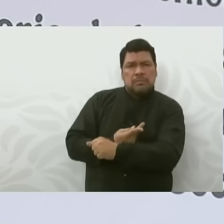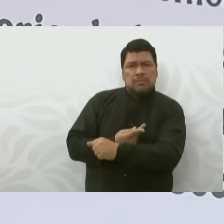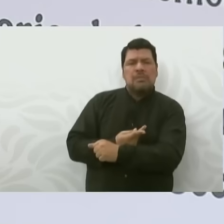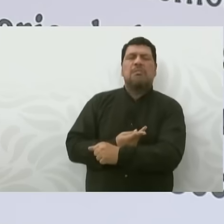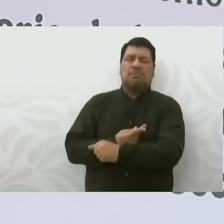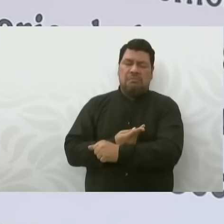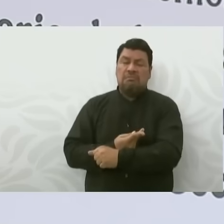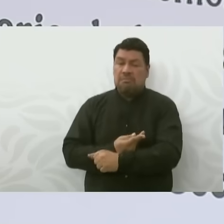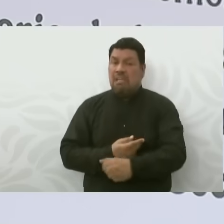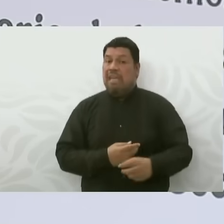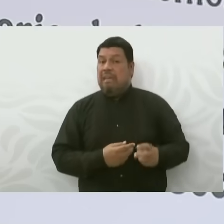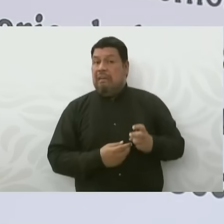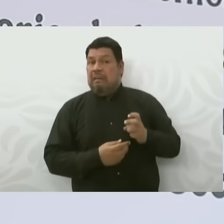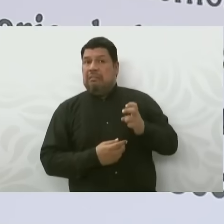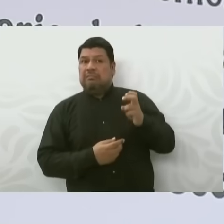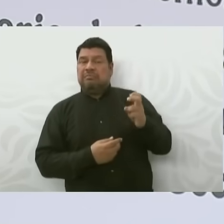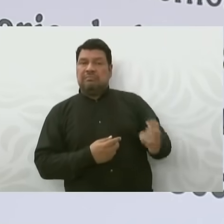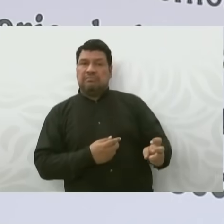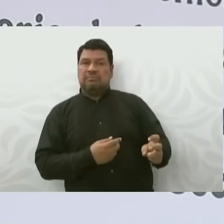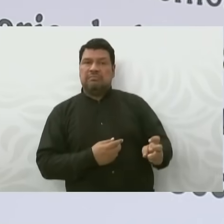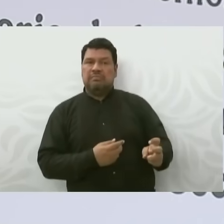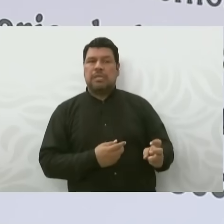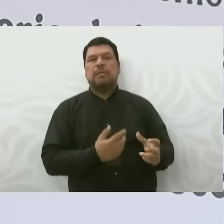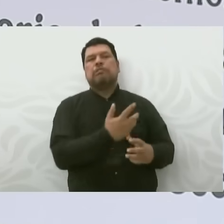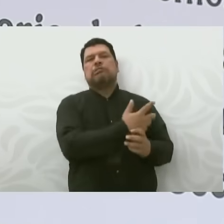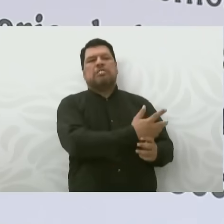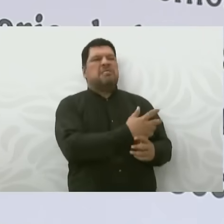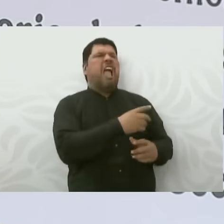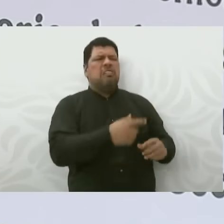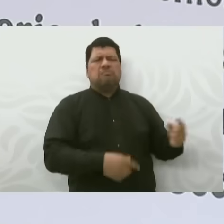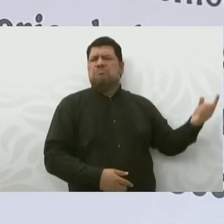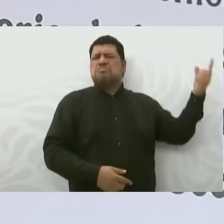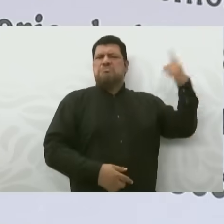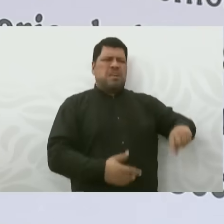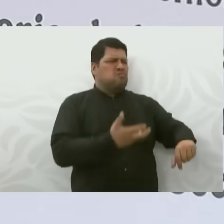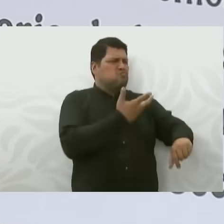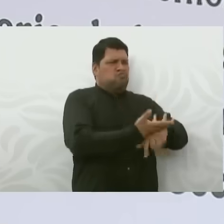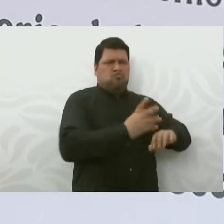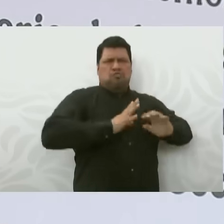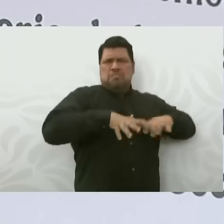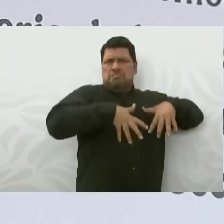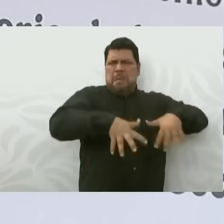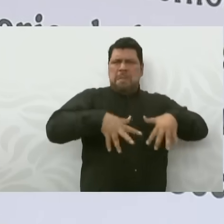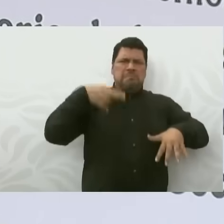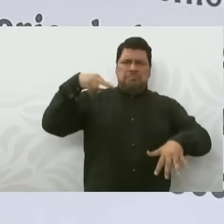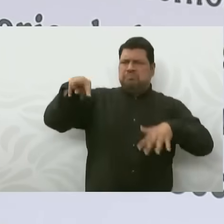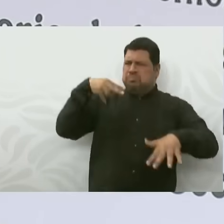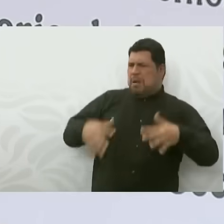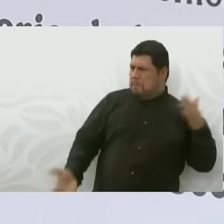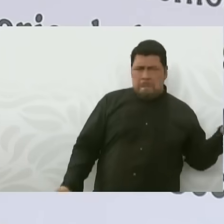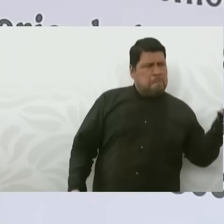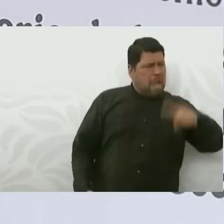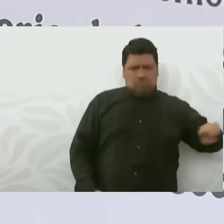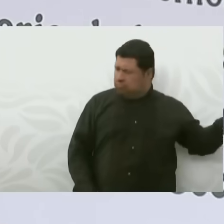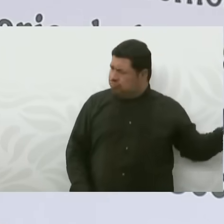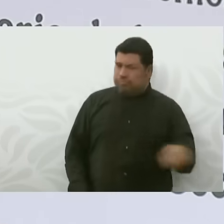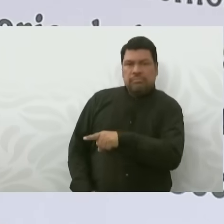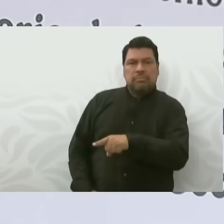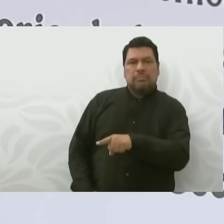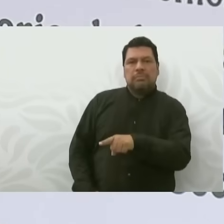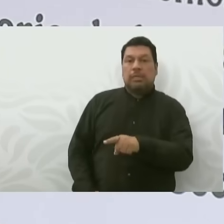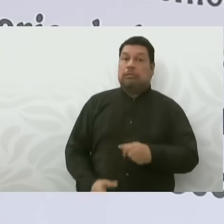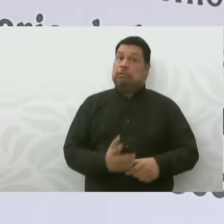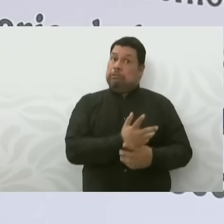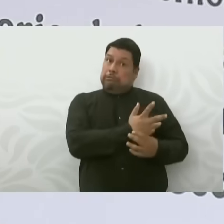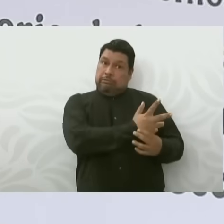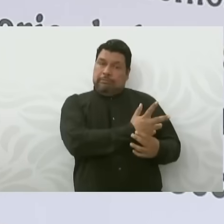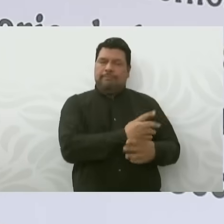esa razón se decía que había enviado las tropas estadounidenses a Veracruz en realidad ninguno de